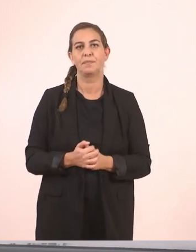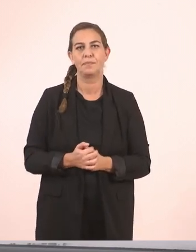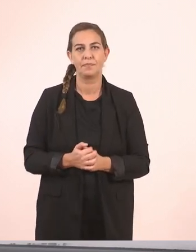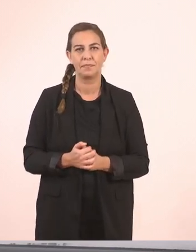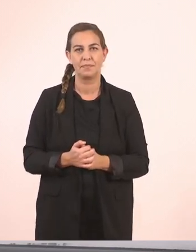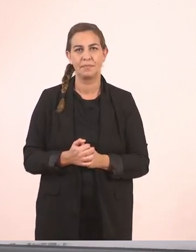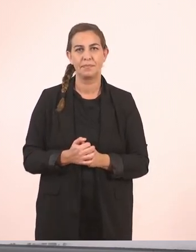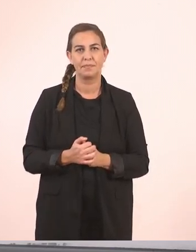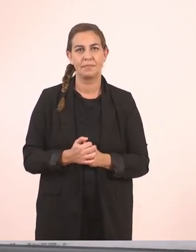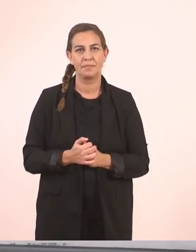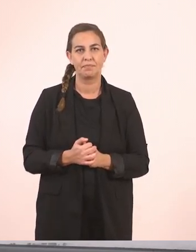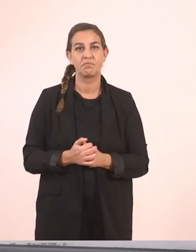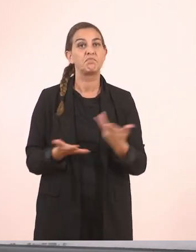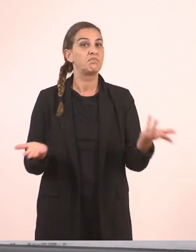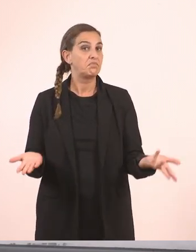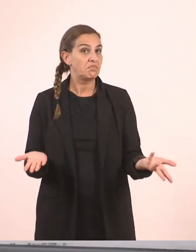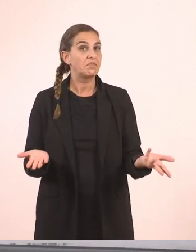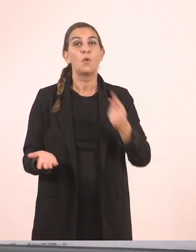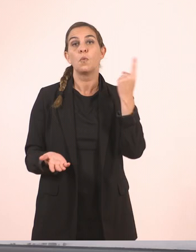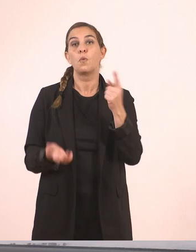Το οικογενειακό τραπέζι.